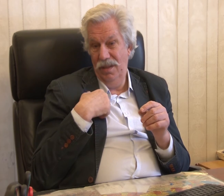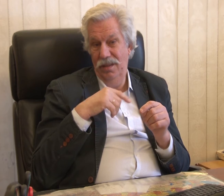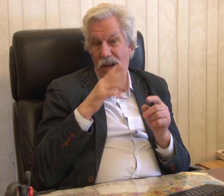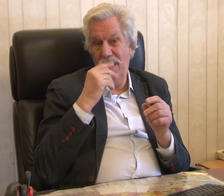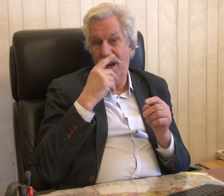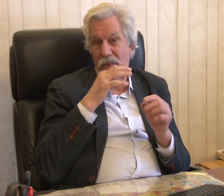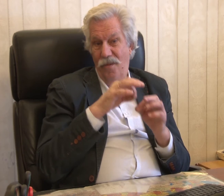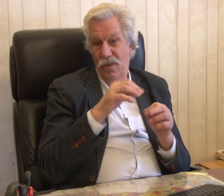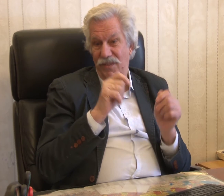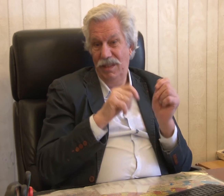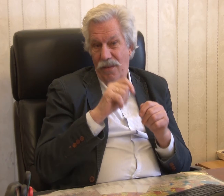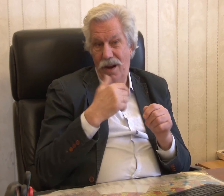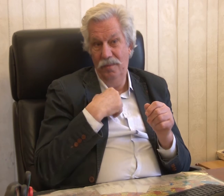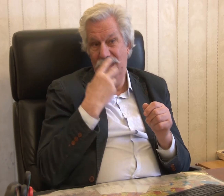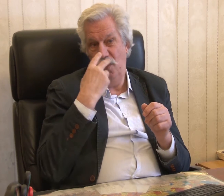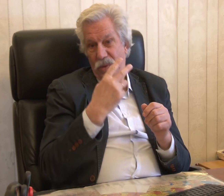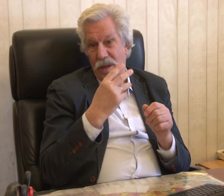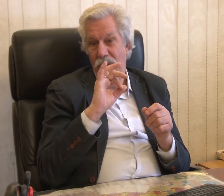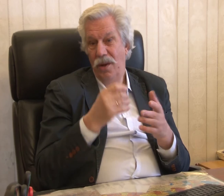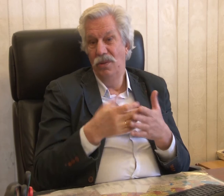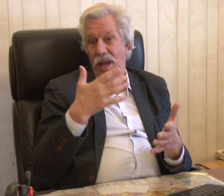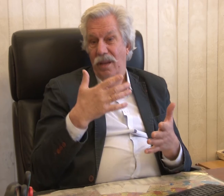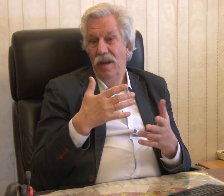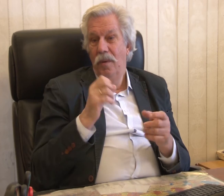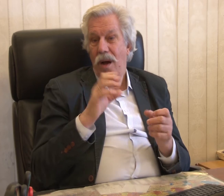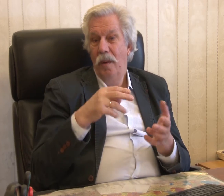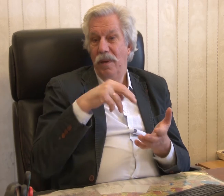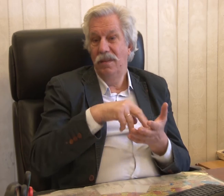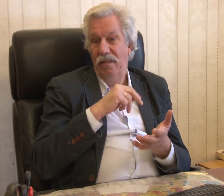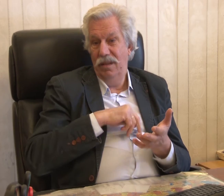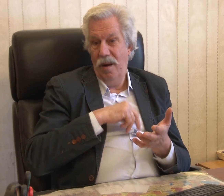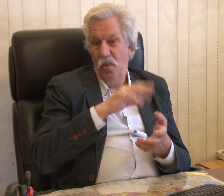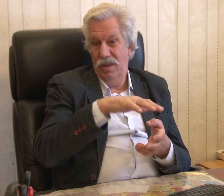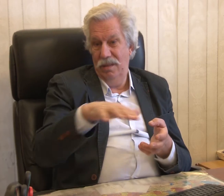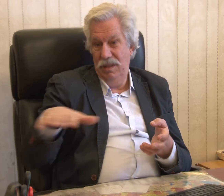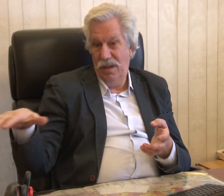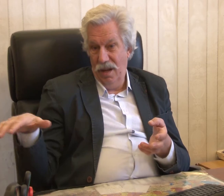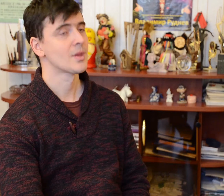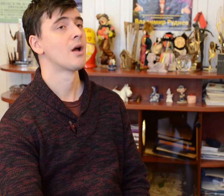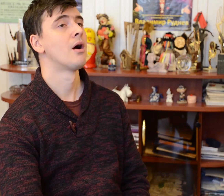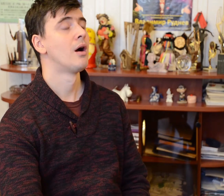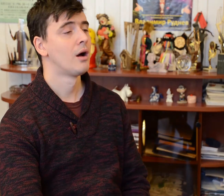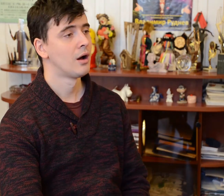Мы в ходе фестивалей смотрим и оцениваем, как поставлена культурная работа на местах.